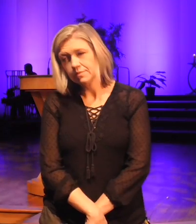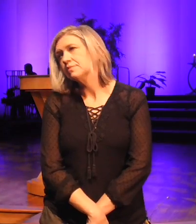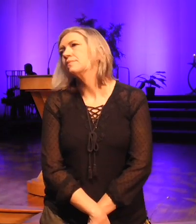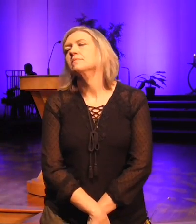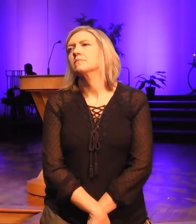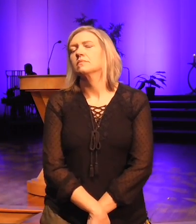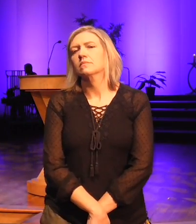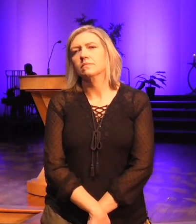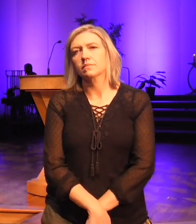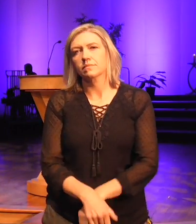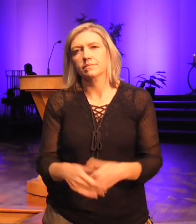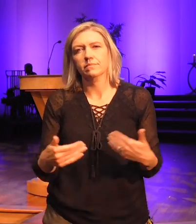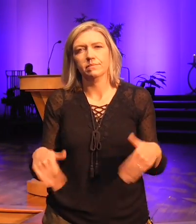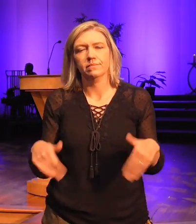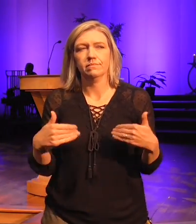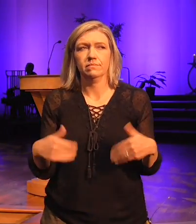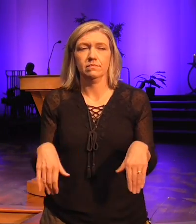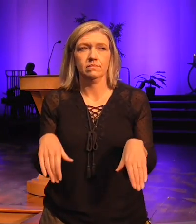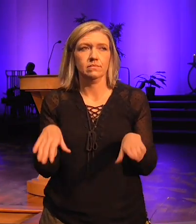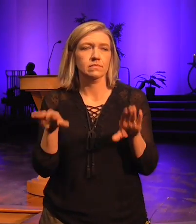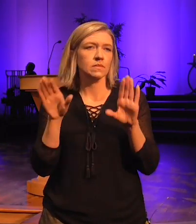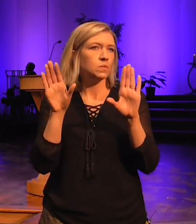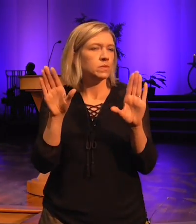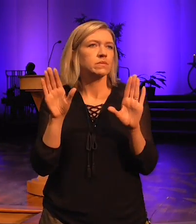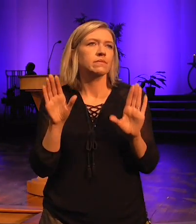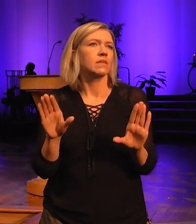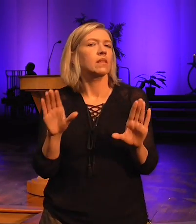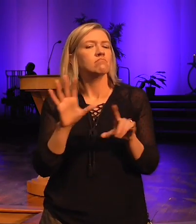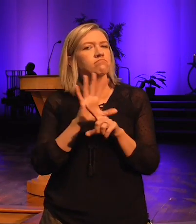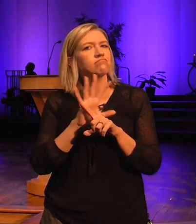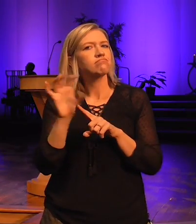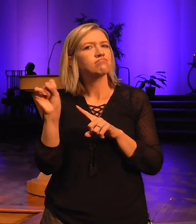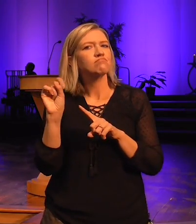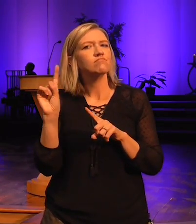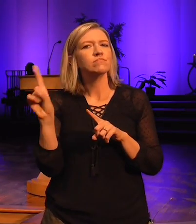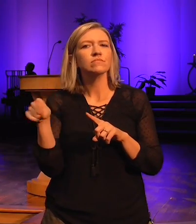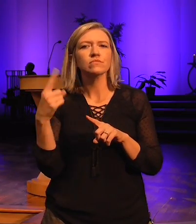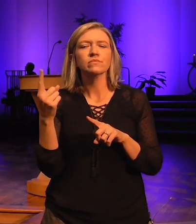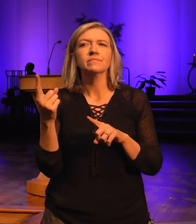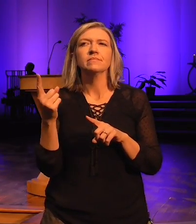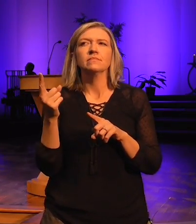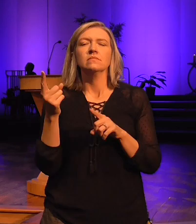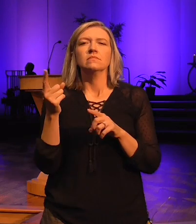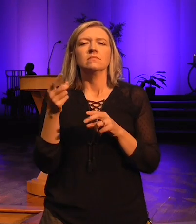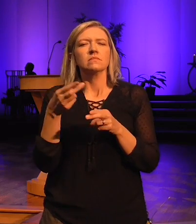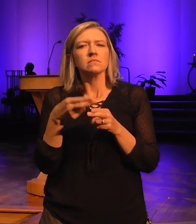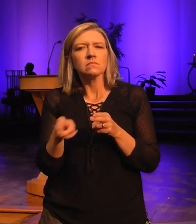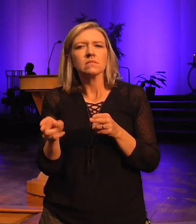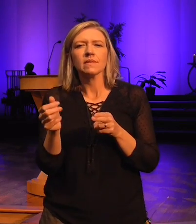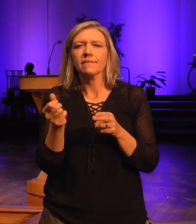lo maravilloso que es simplemente tomar un unos pocos momentos para estar en la quietud